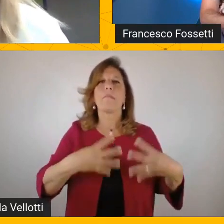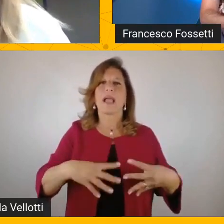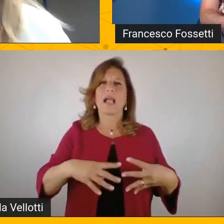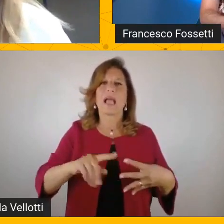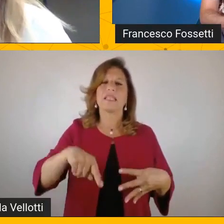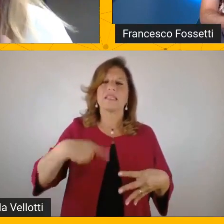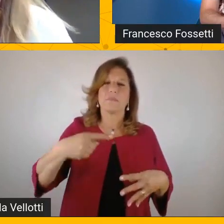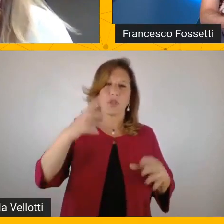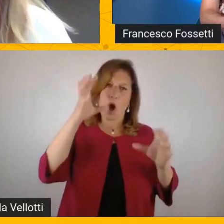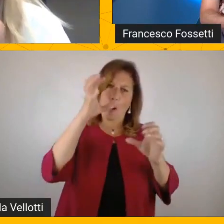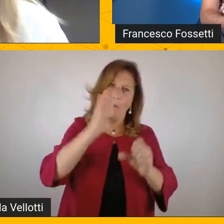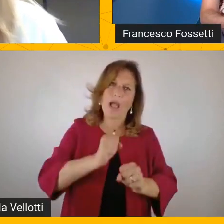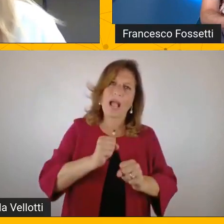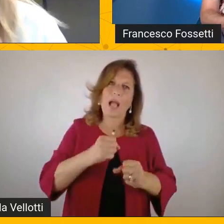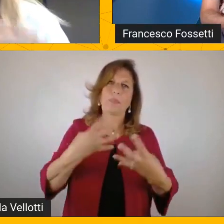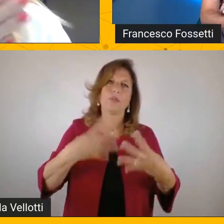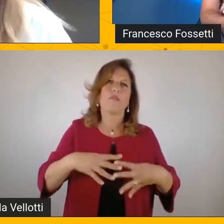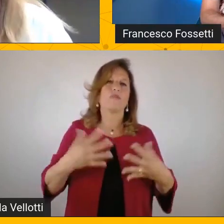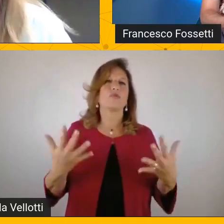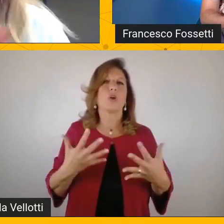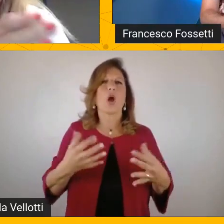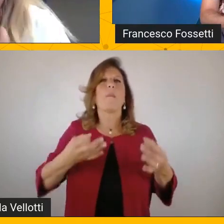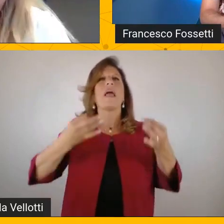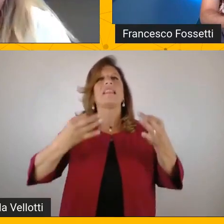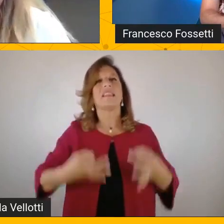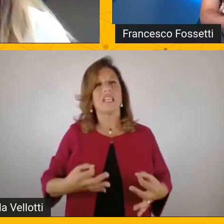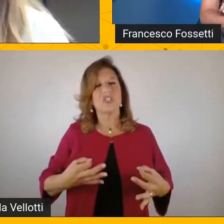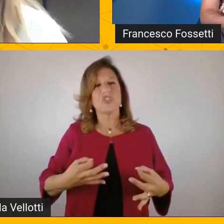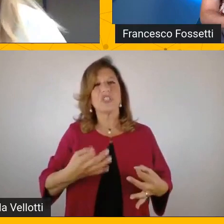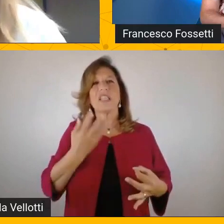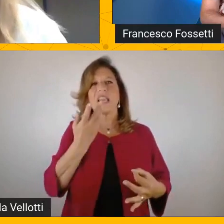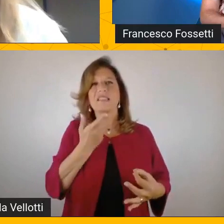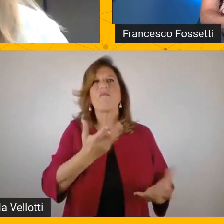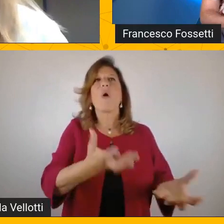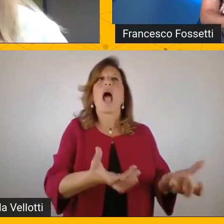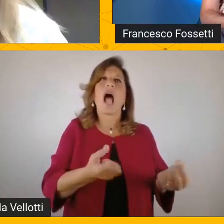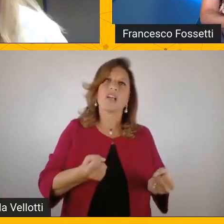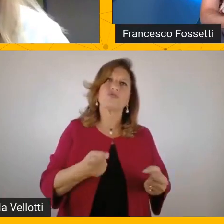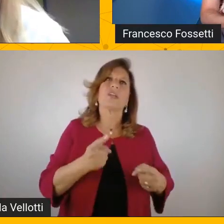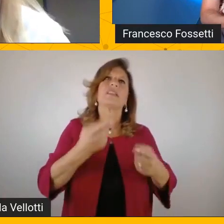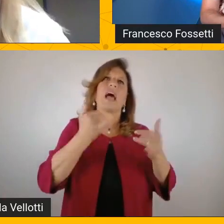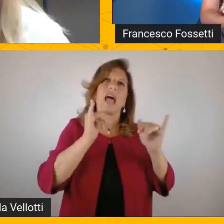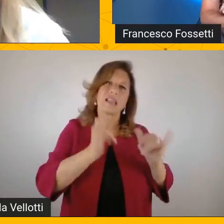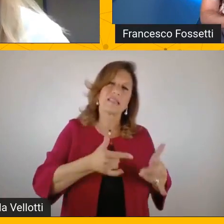meccanismi e una volta che tu conosci il meccanismo decidere